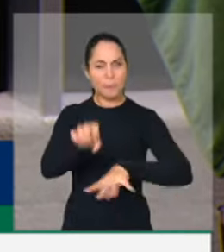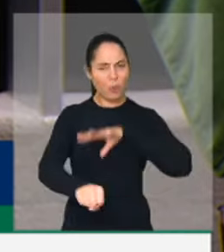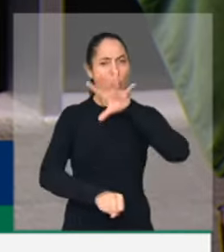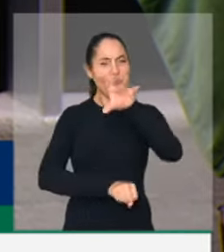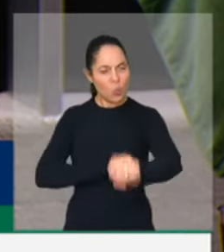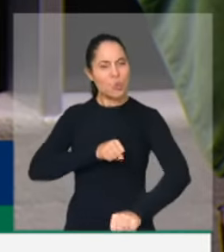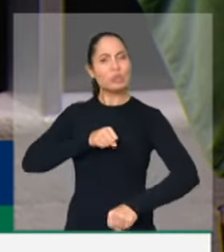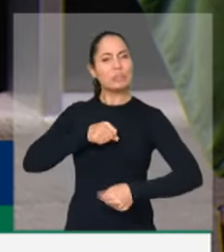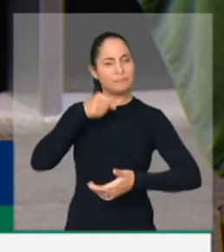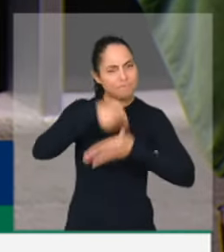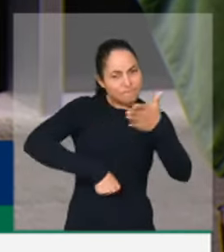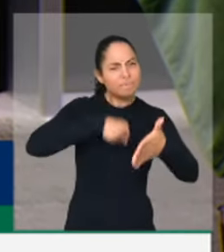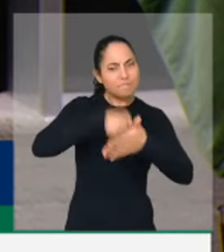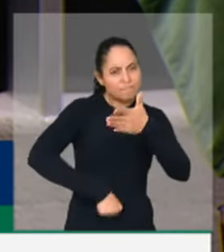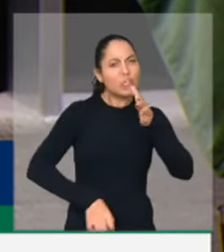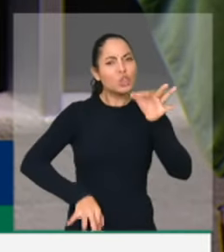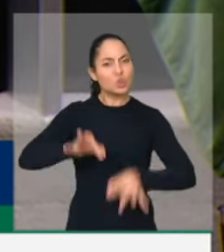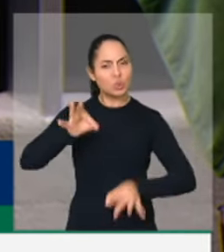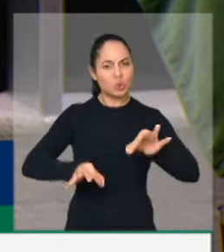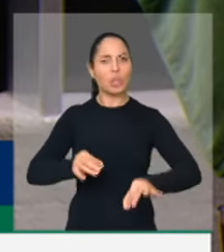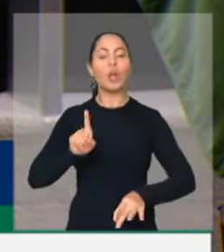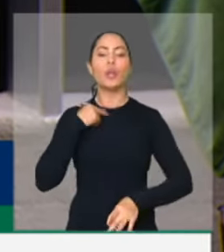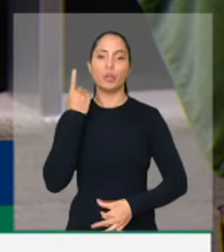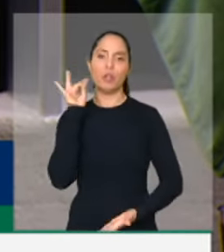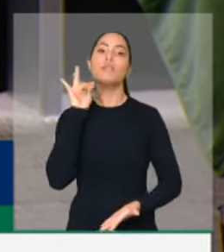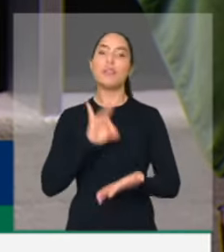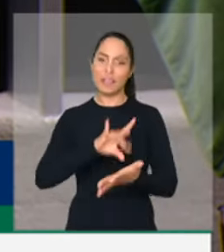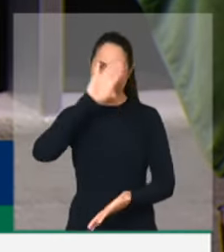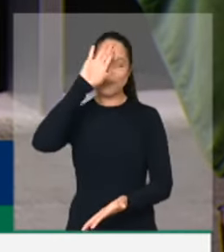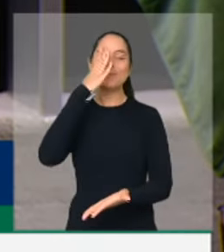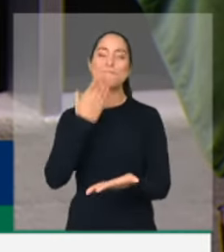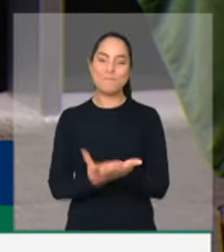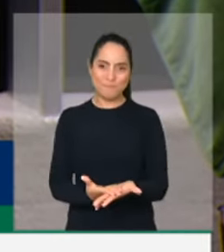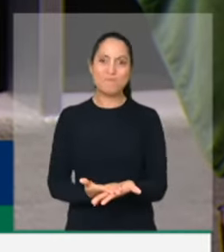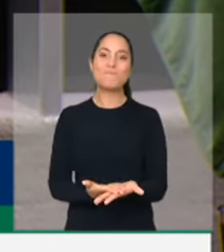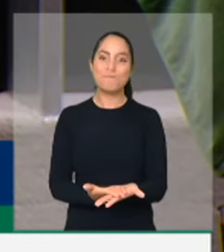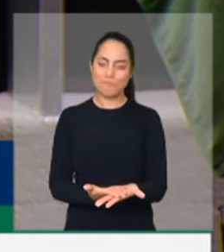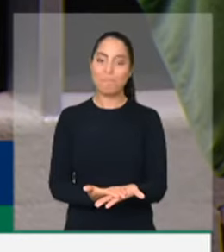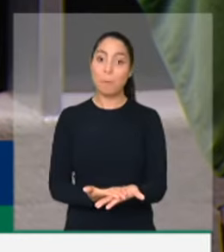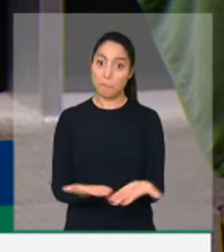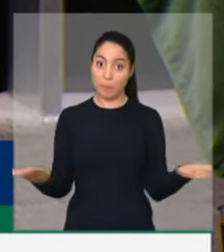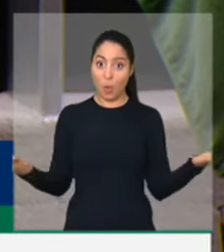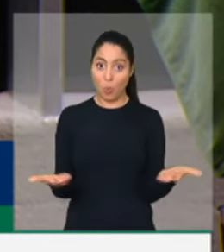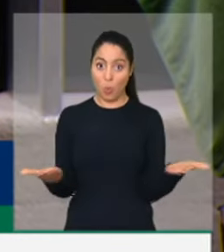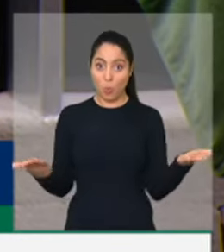CONFIOU NA VERDADE. E AQUI EU QUERO PARABENIZAR E AGRADECER. PRINCIPALMENTE AOS ADVOGADOS CRISTIANO ZANIN E VALESKA